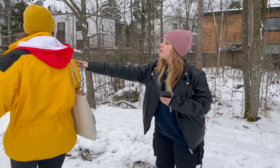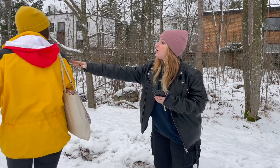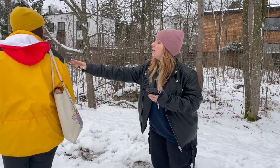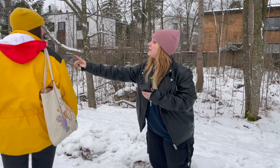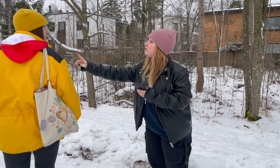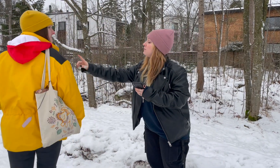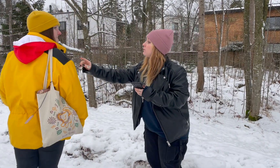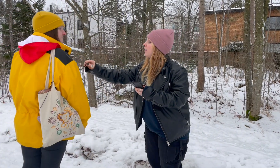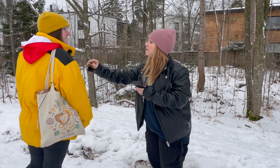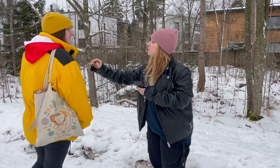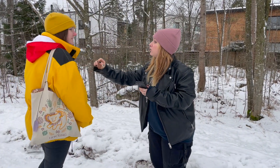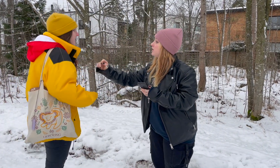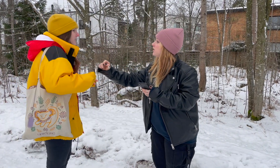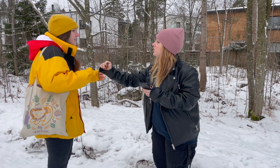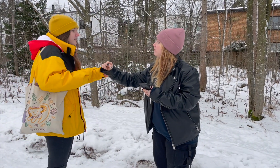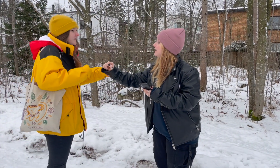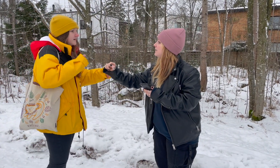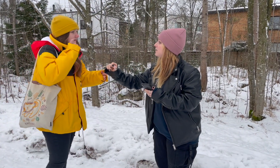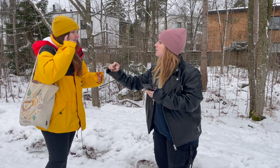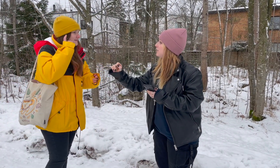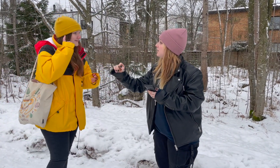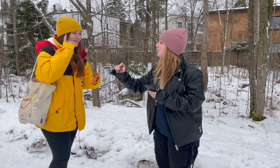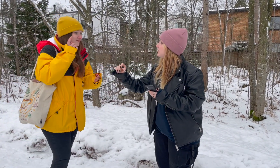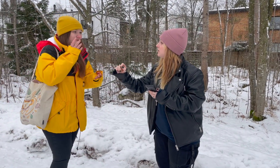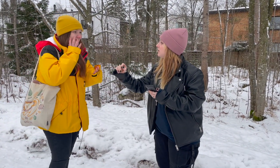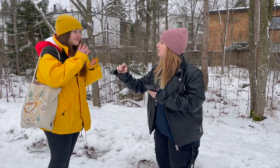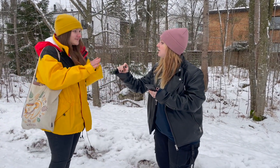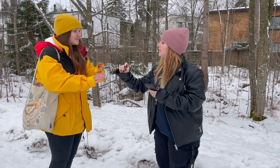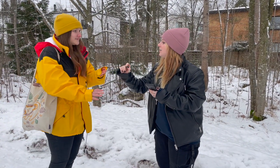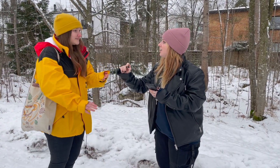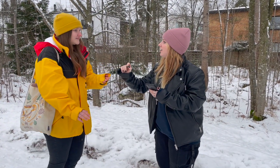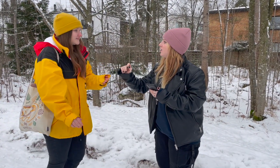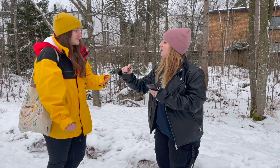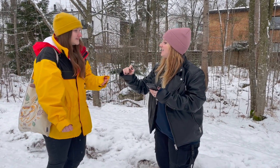Hei anteeksi, missä bussipysäkki on? Pahoittelut, en kuule.